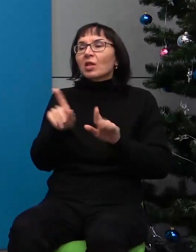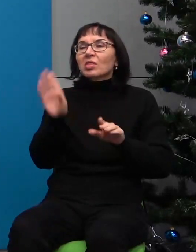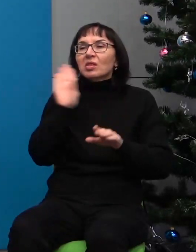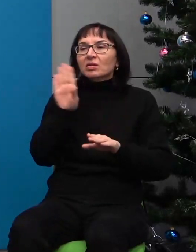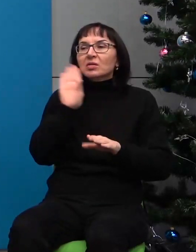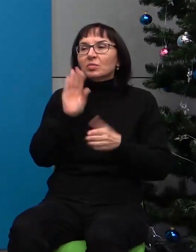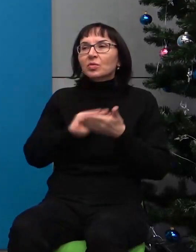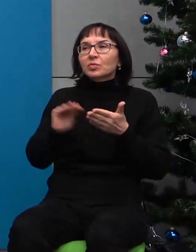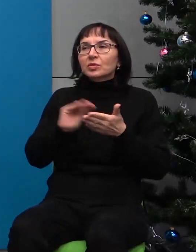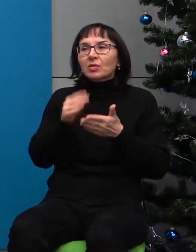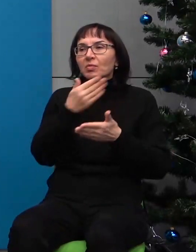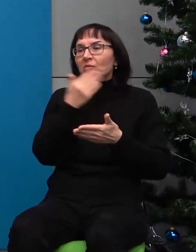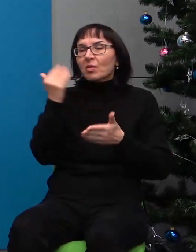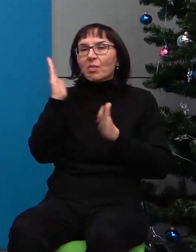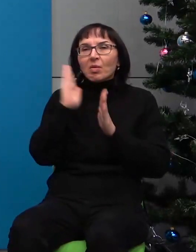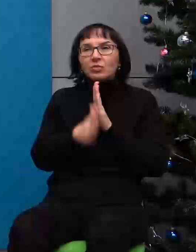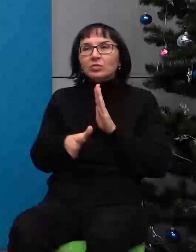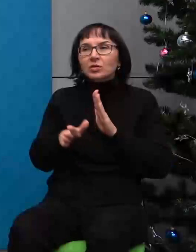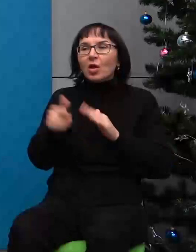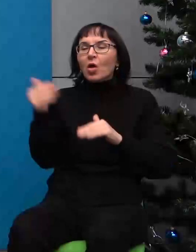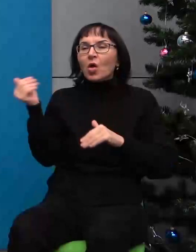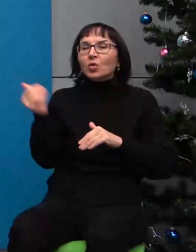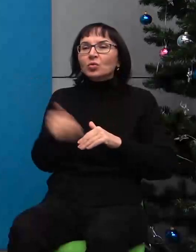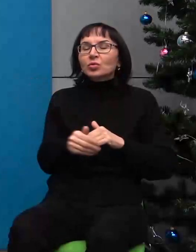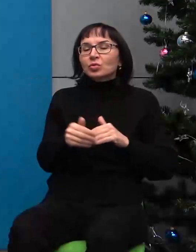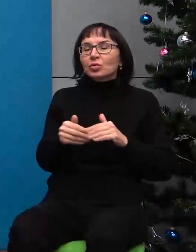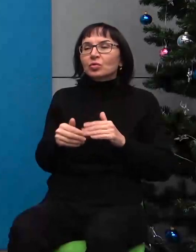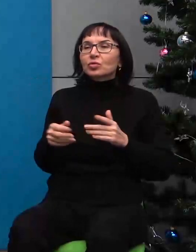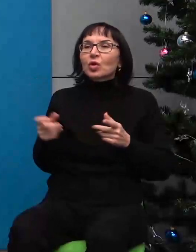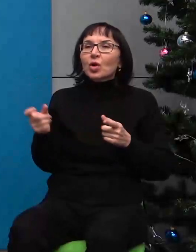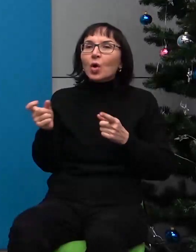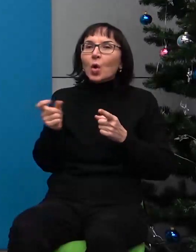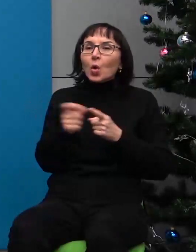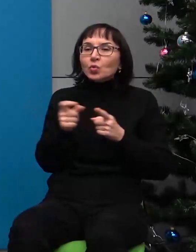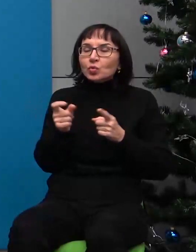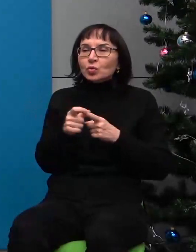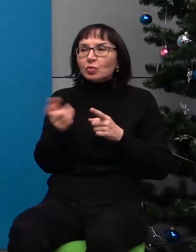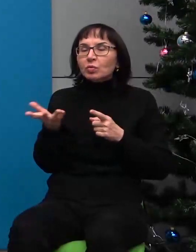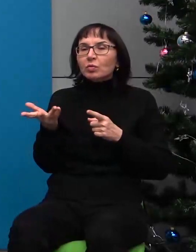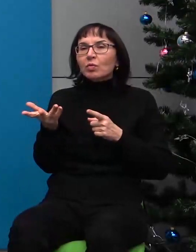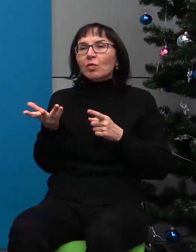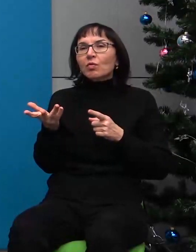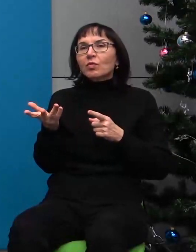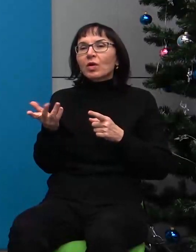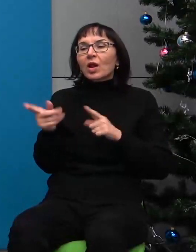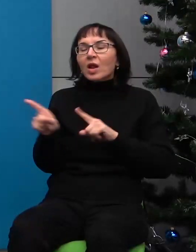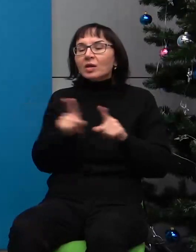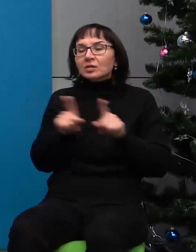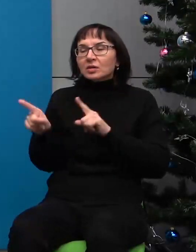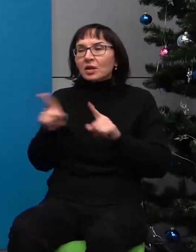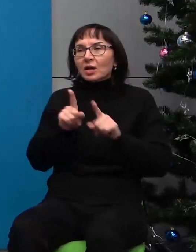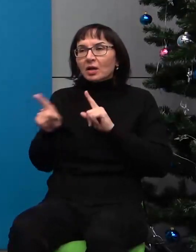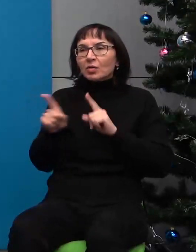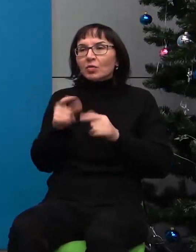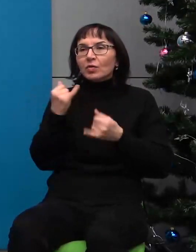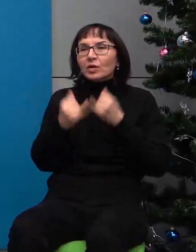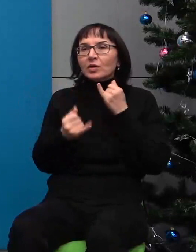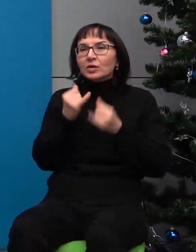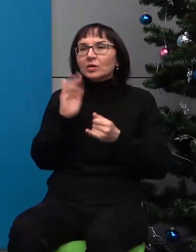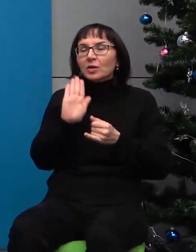Stolarze robią szafę. I tak samo pisarz. Ale to nie jest takie proste, bo to są tysiące słów,